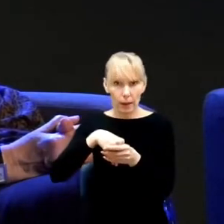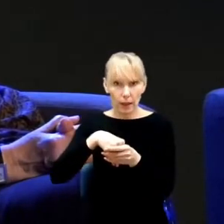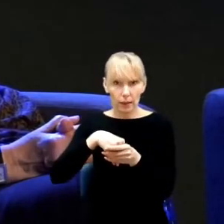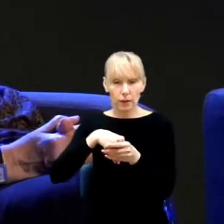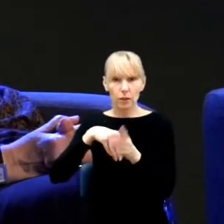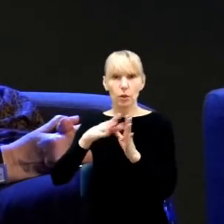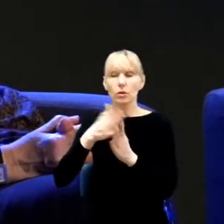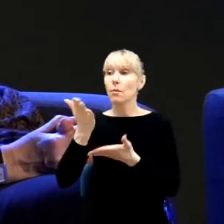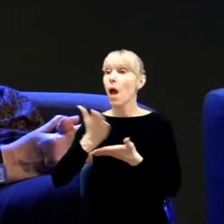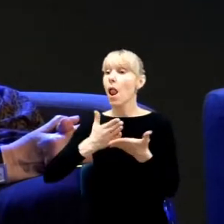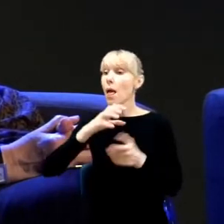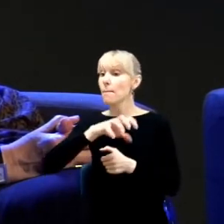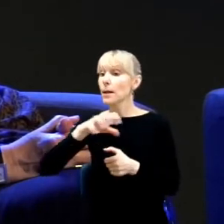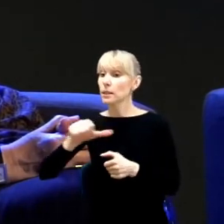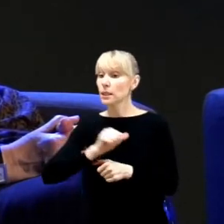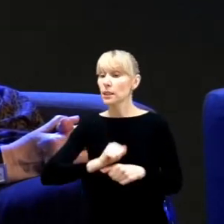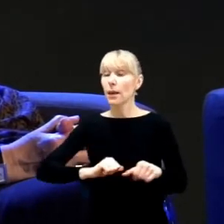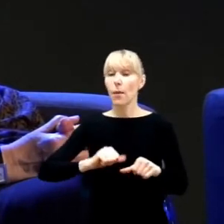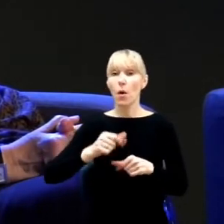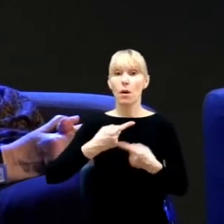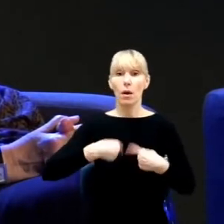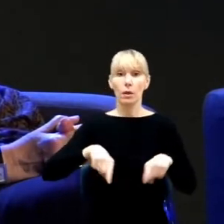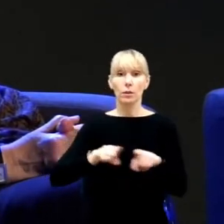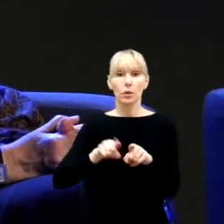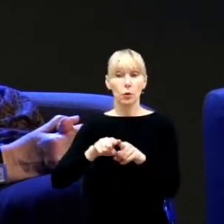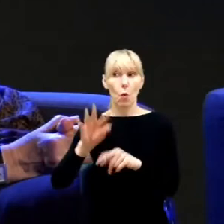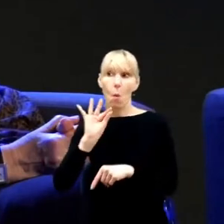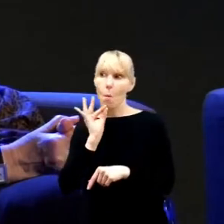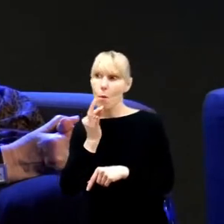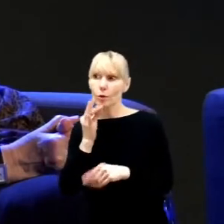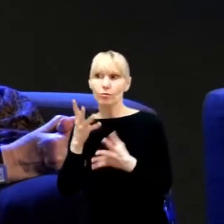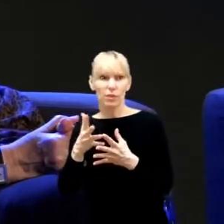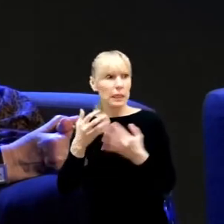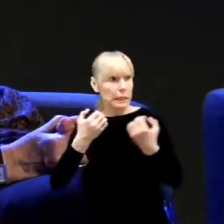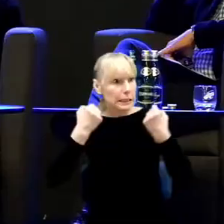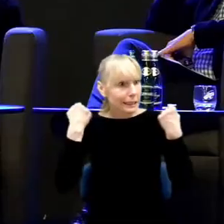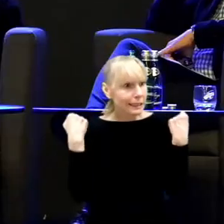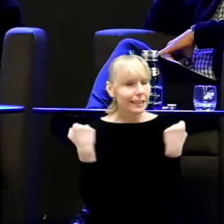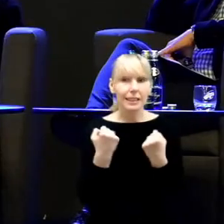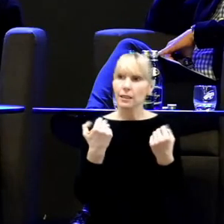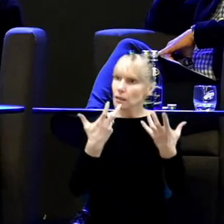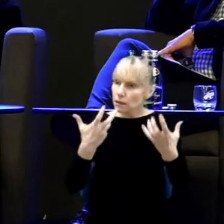Młodzi ludzie coraz silniej je podkreślają. Ja oczywiście nie chcę tutaj skupić się tylko na młodych,